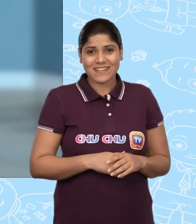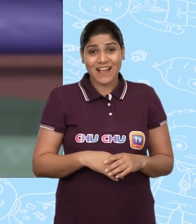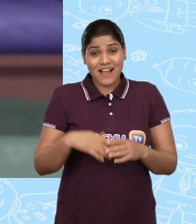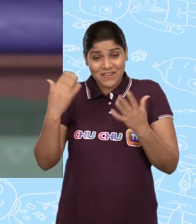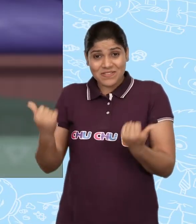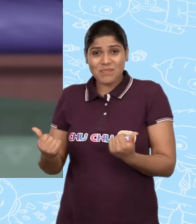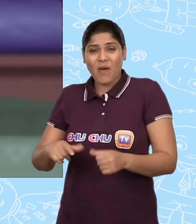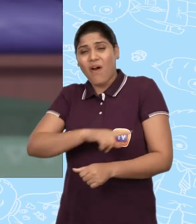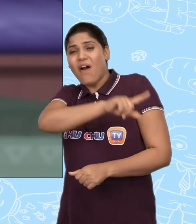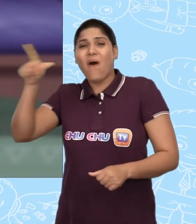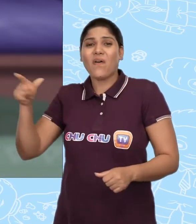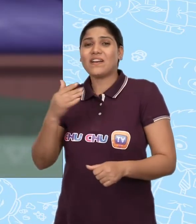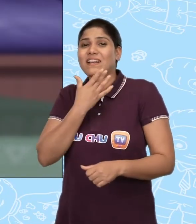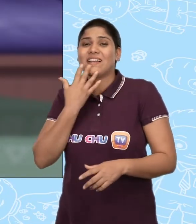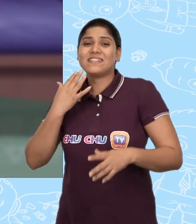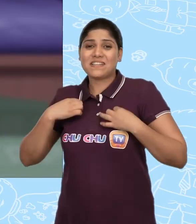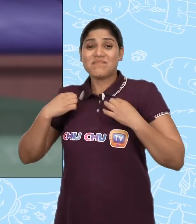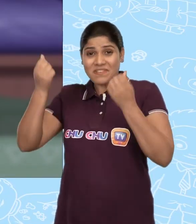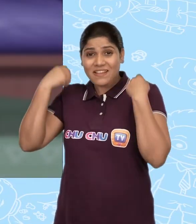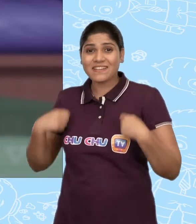तो अब से मै सभी रंग के कपड़े पहननूंगा